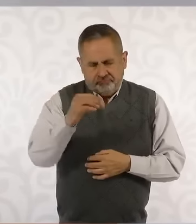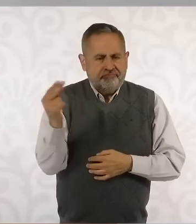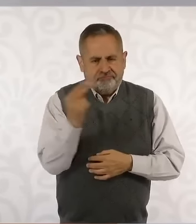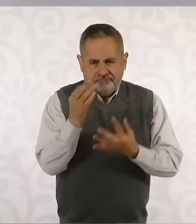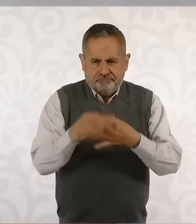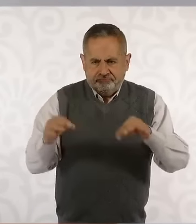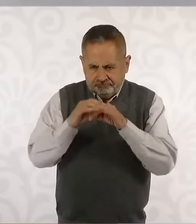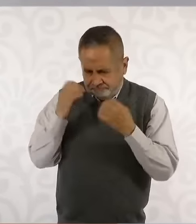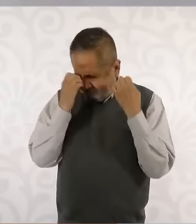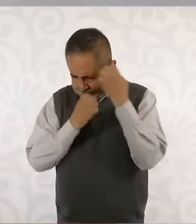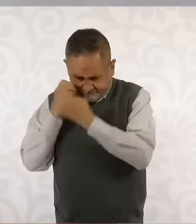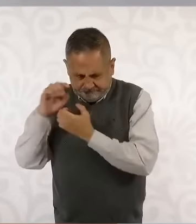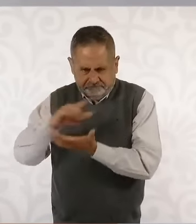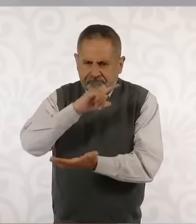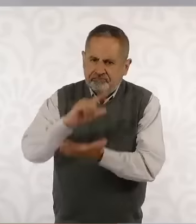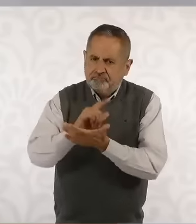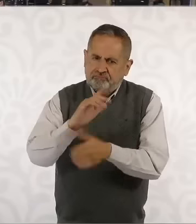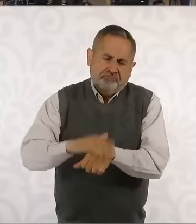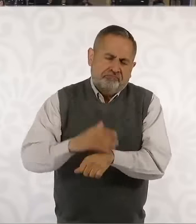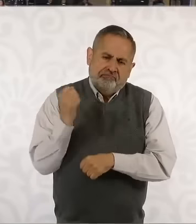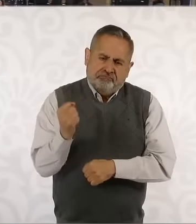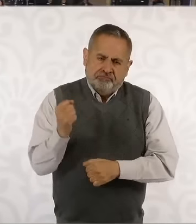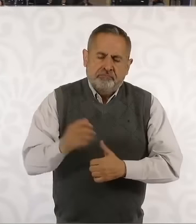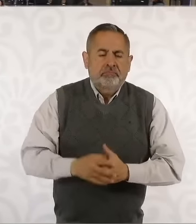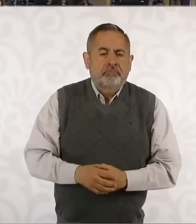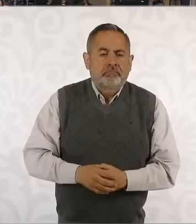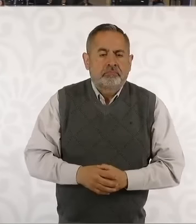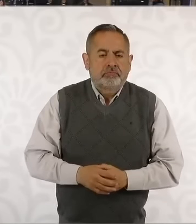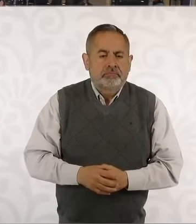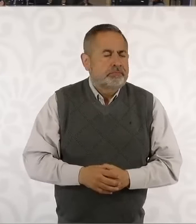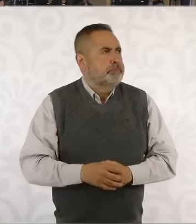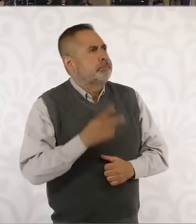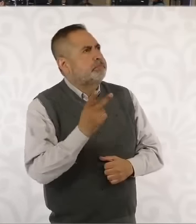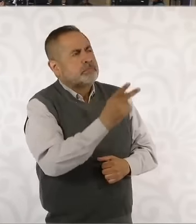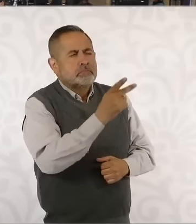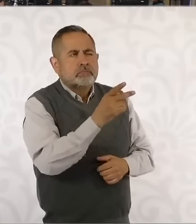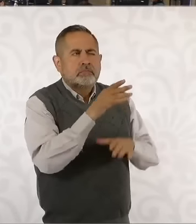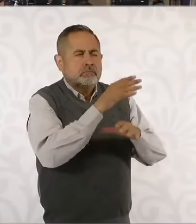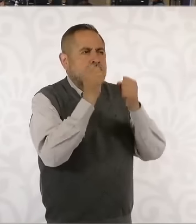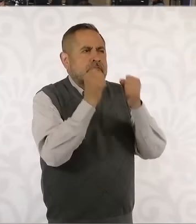una revisión. Permítame insistir en el tema de su seguridad, porque no es solamente su seguridad